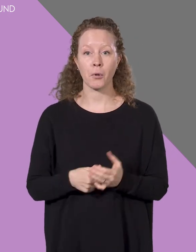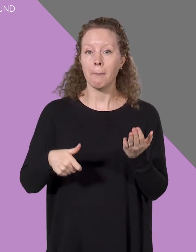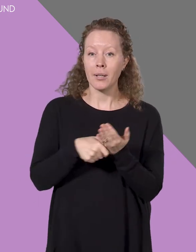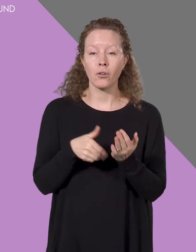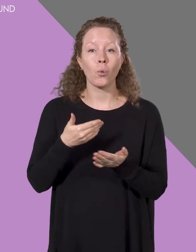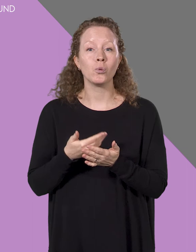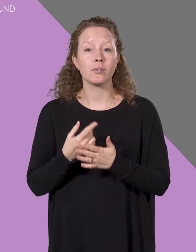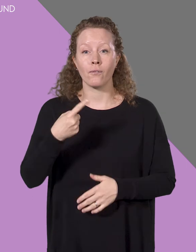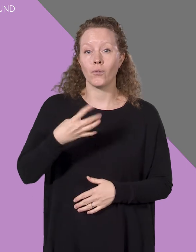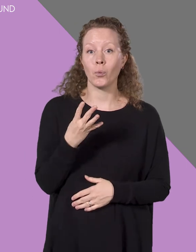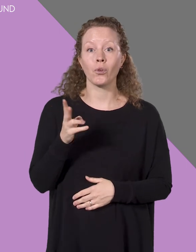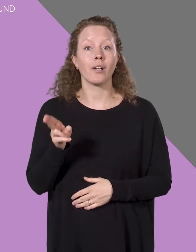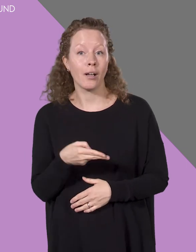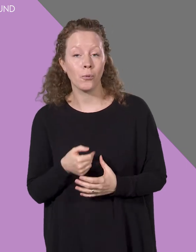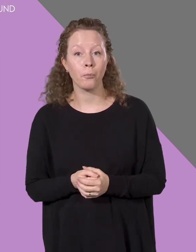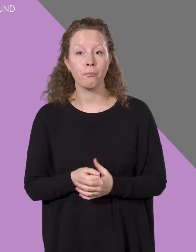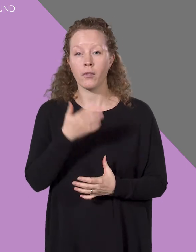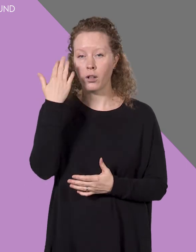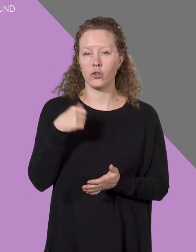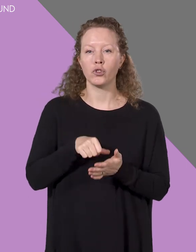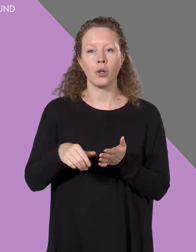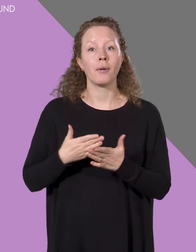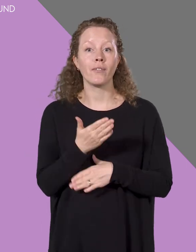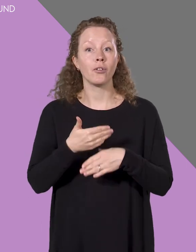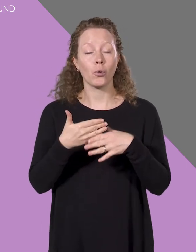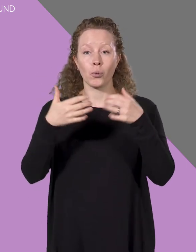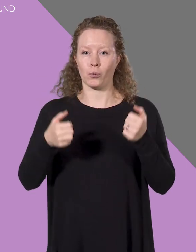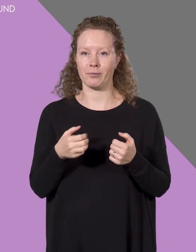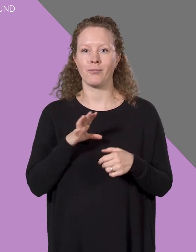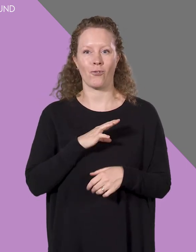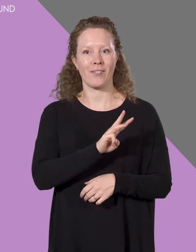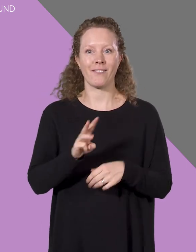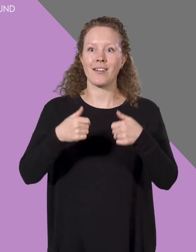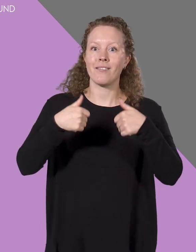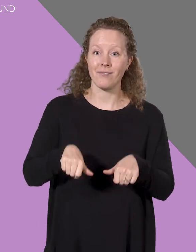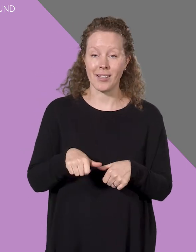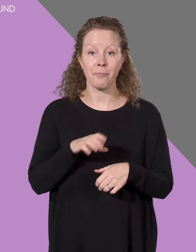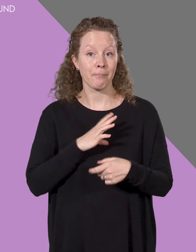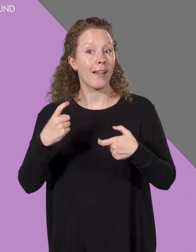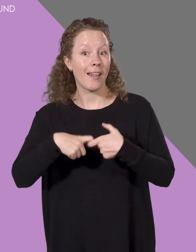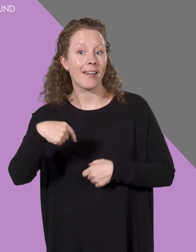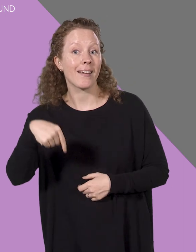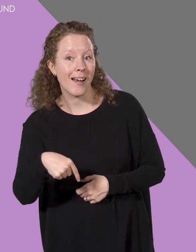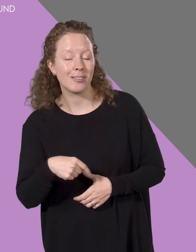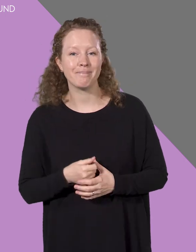Biljetterna kostar 14 euro och kan köpas i Teater Tottis webbhandel: klicka på länken.